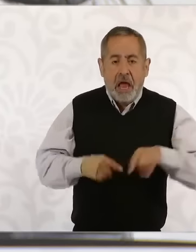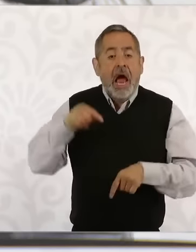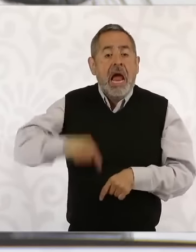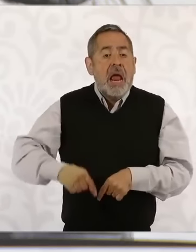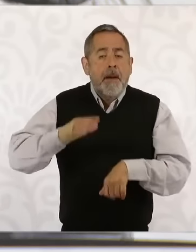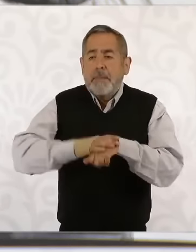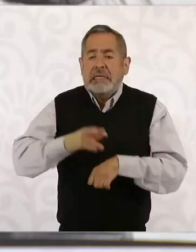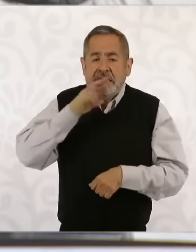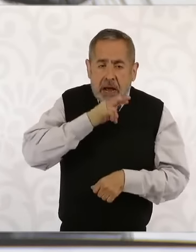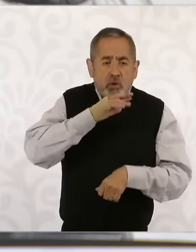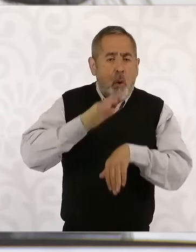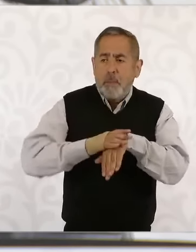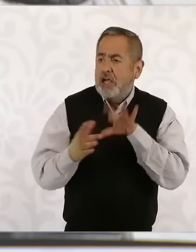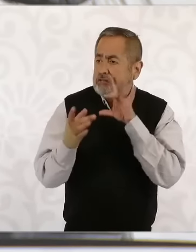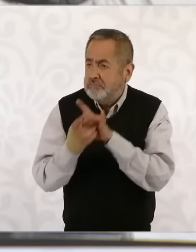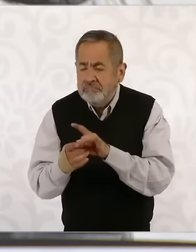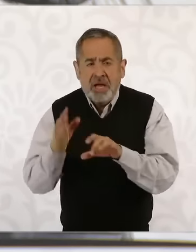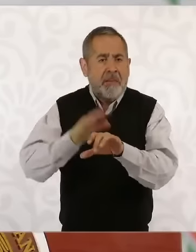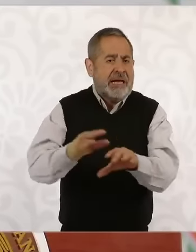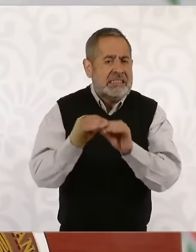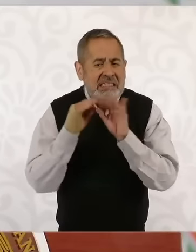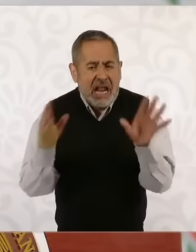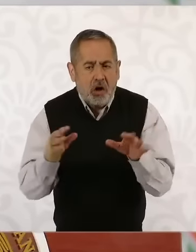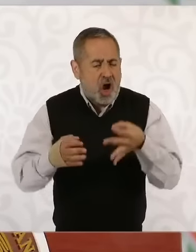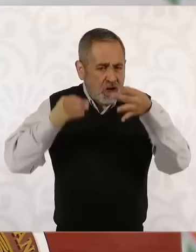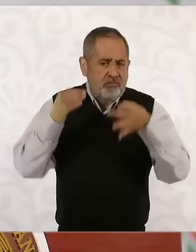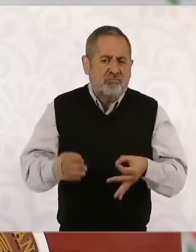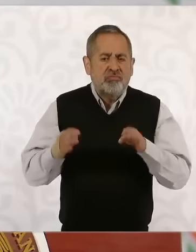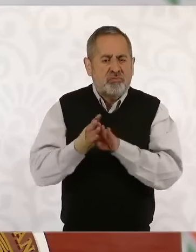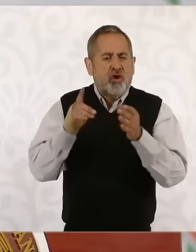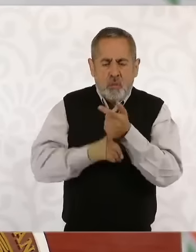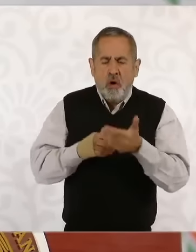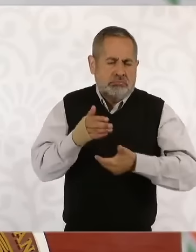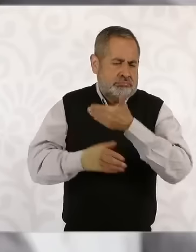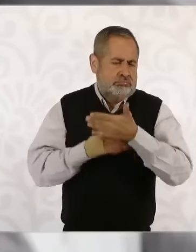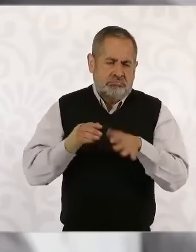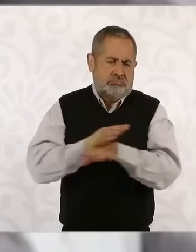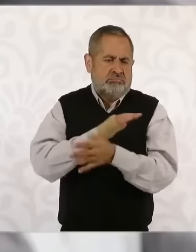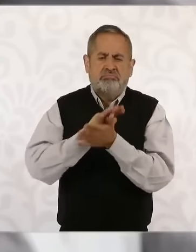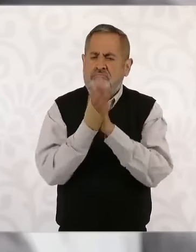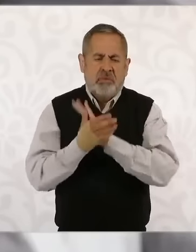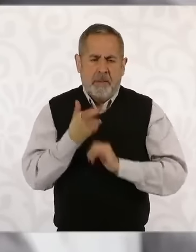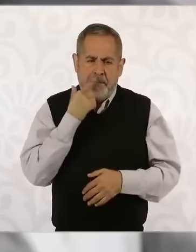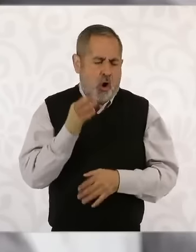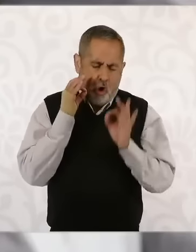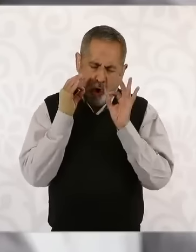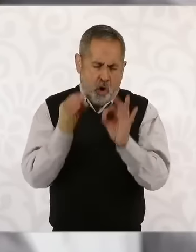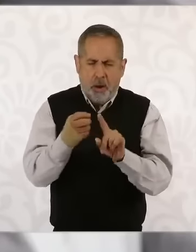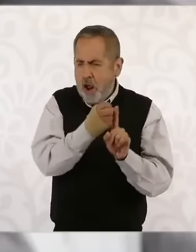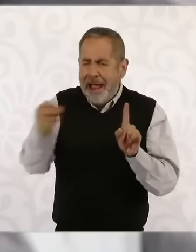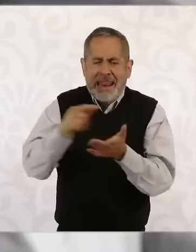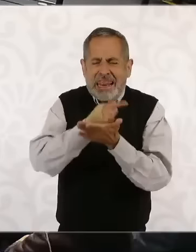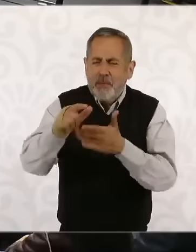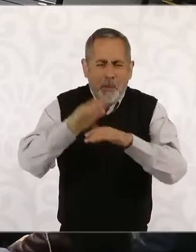más cercano, más claro y corregir algunos excesos que ya hemos explicado. Muchas gracias. Gracias,